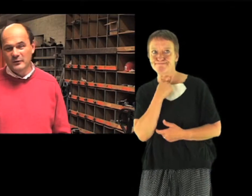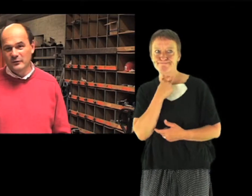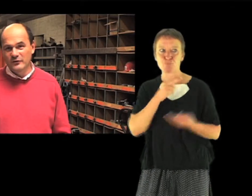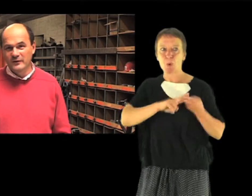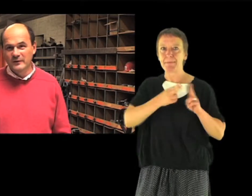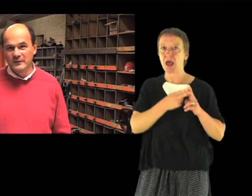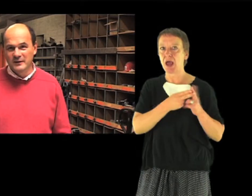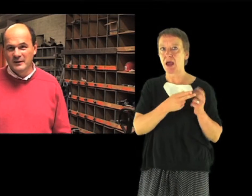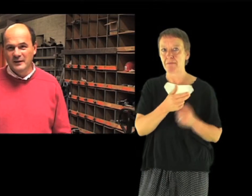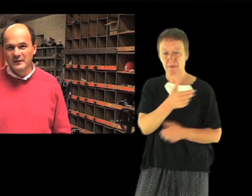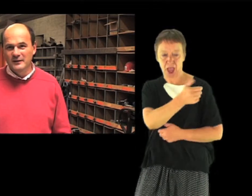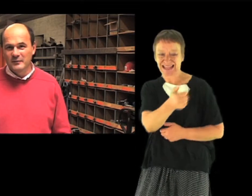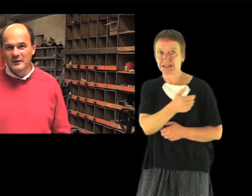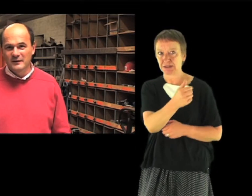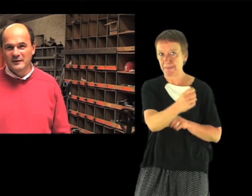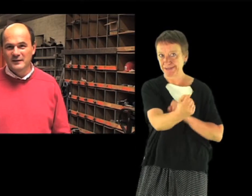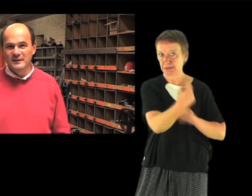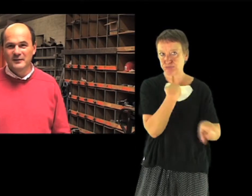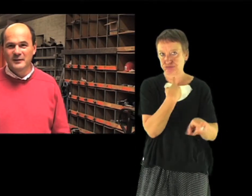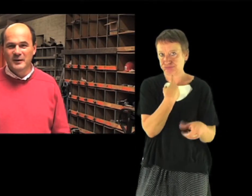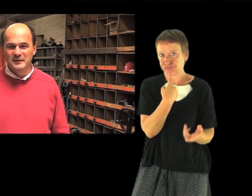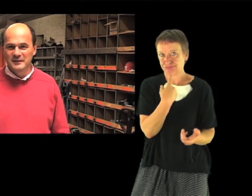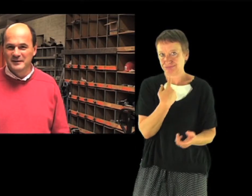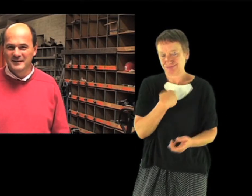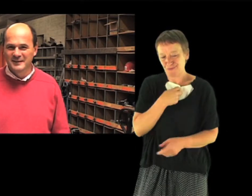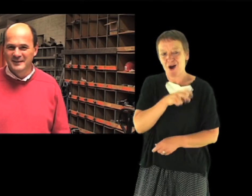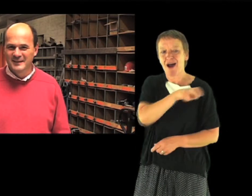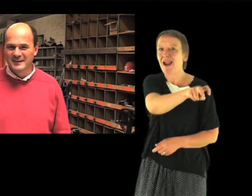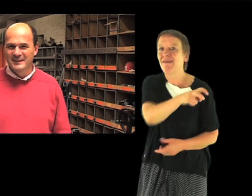il prends son gsm. Un sms et c'est parti.